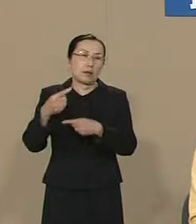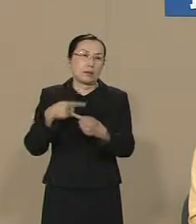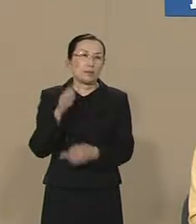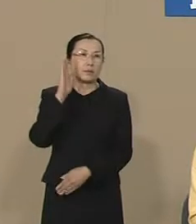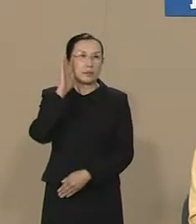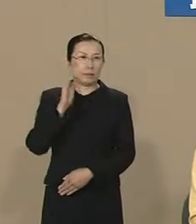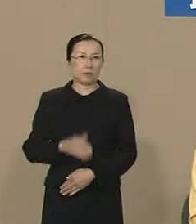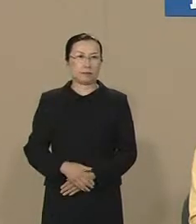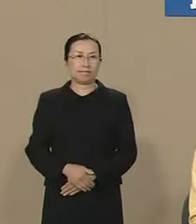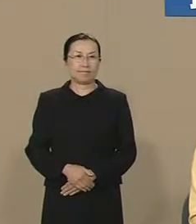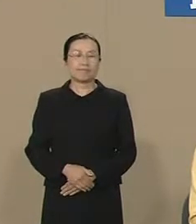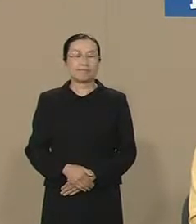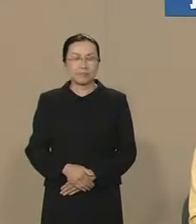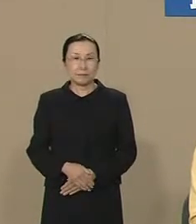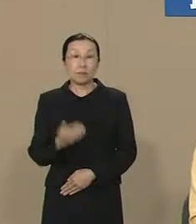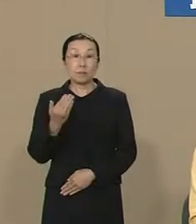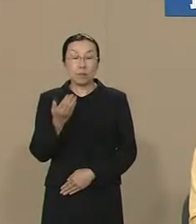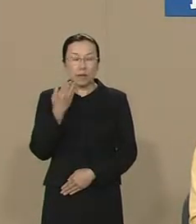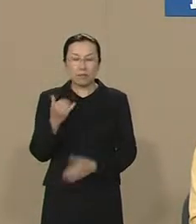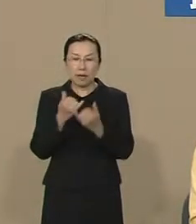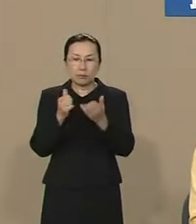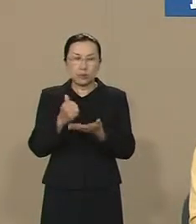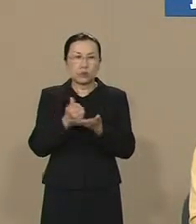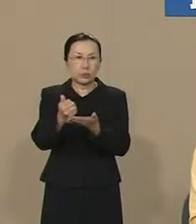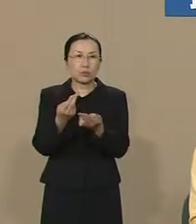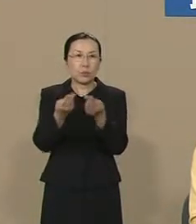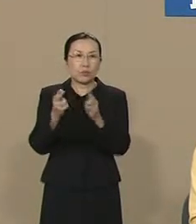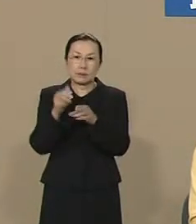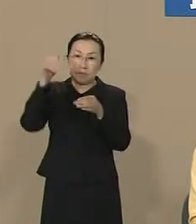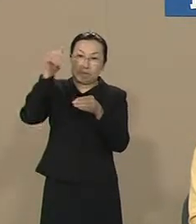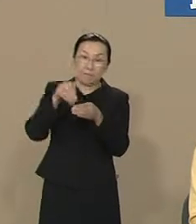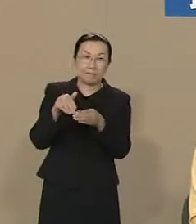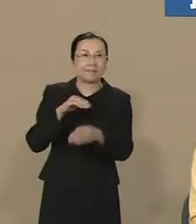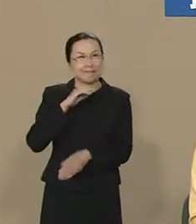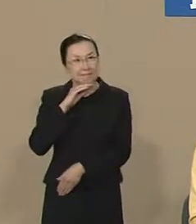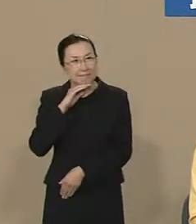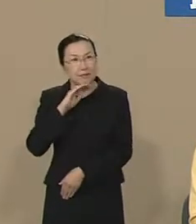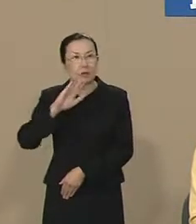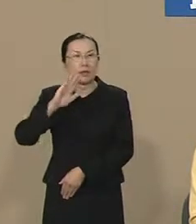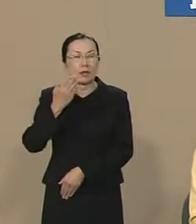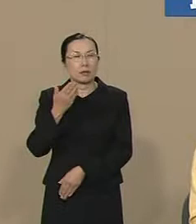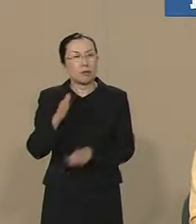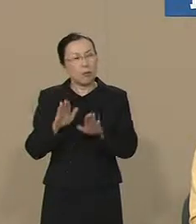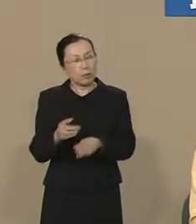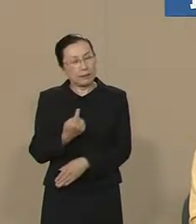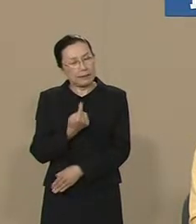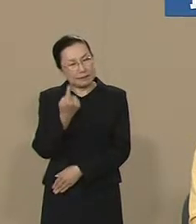前は､民主党に期待して 投票したけど､ 今度は投票に行くか分からない｡